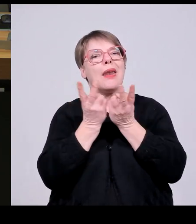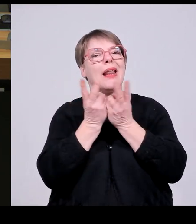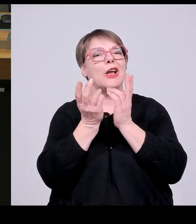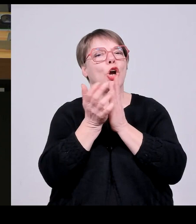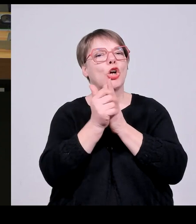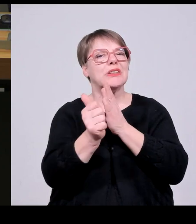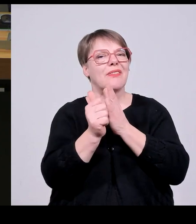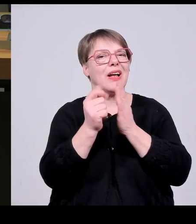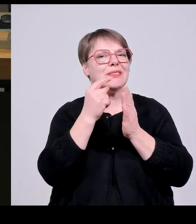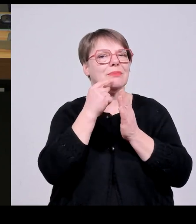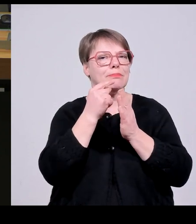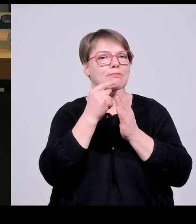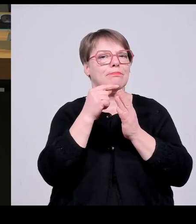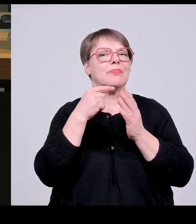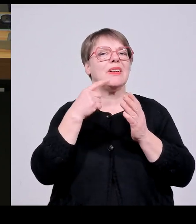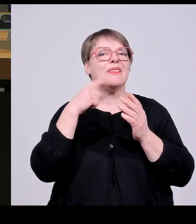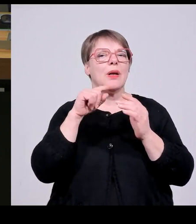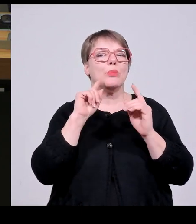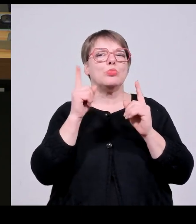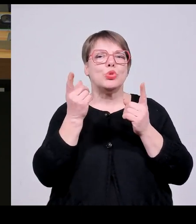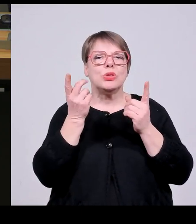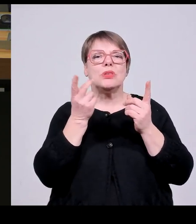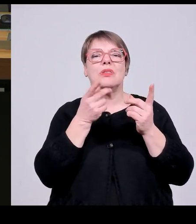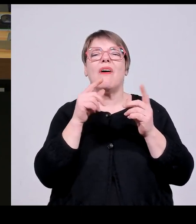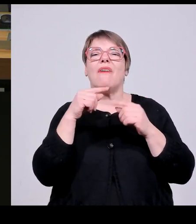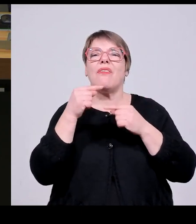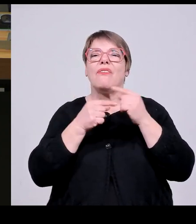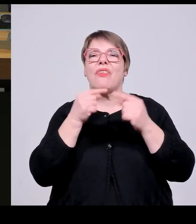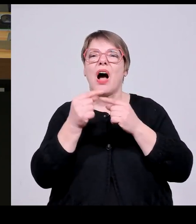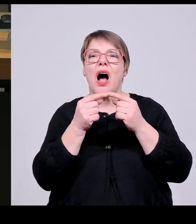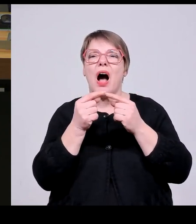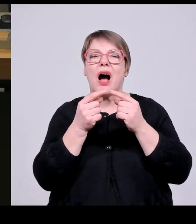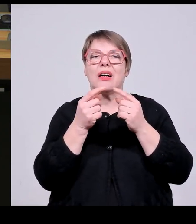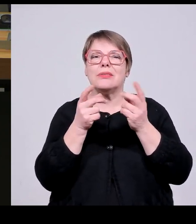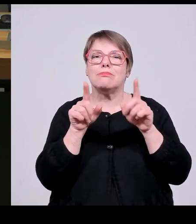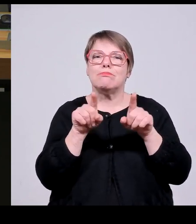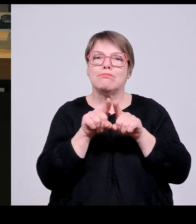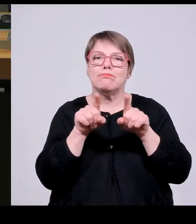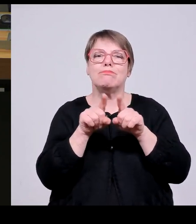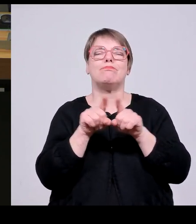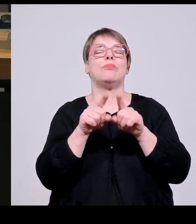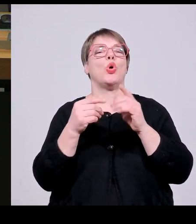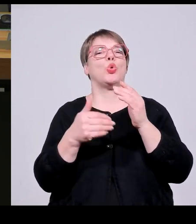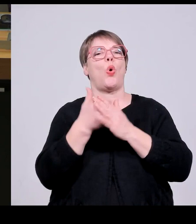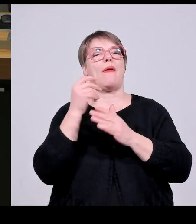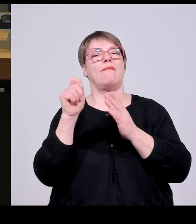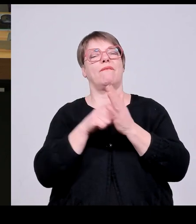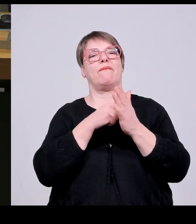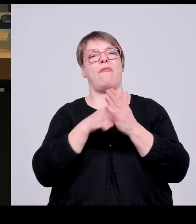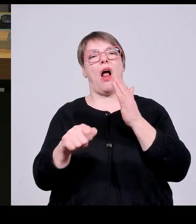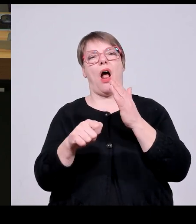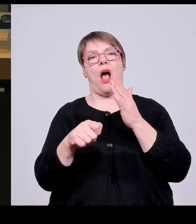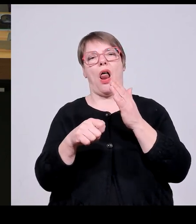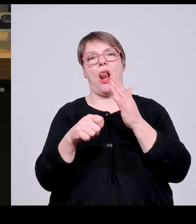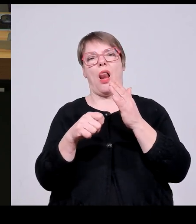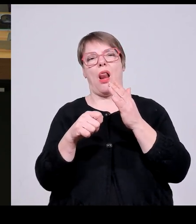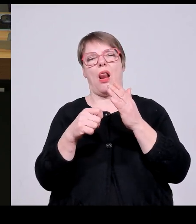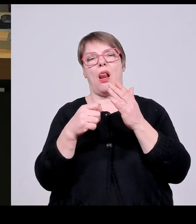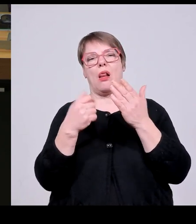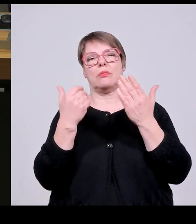Wiederholungs-Wahlen hinsichtlich der Zusammensetzung der Bezirksämter besteht, noch vor der Wahl zu schließen. Wir haben gutachterlich prüfen lassen, ob